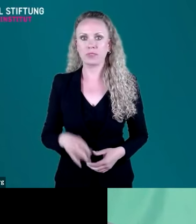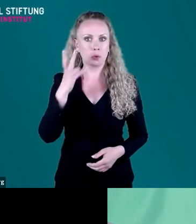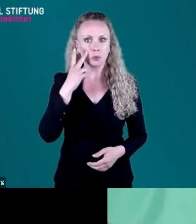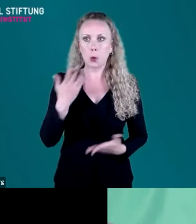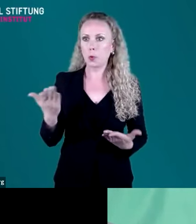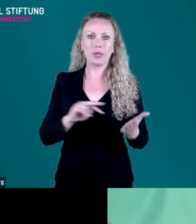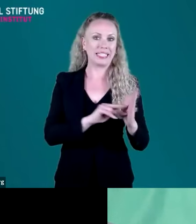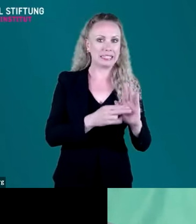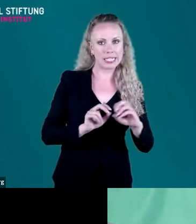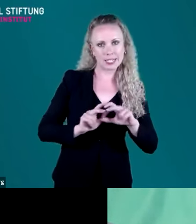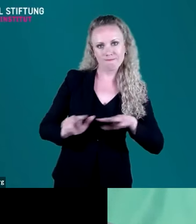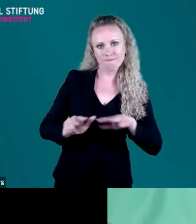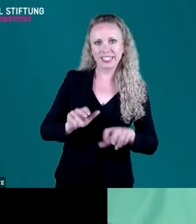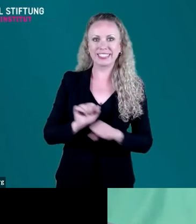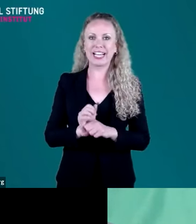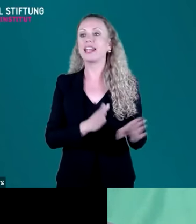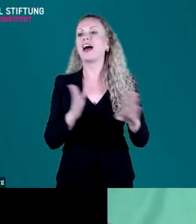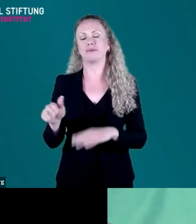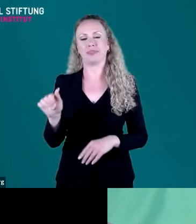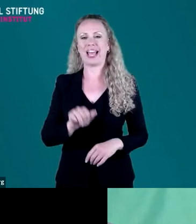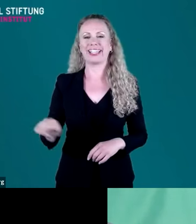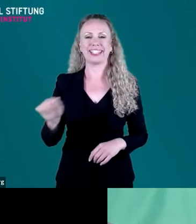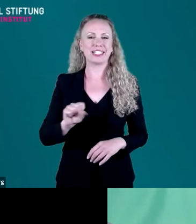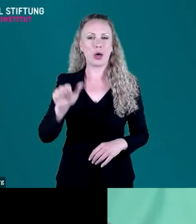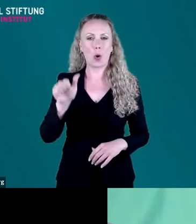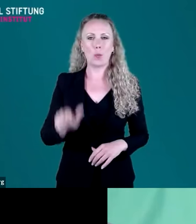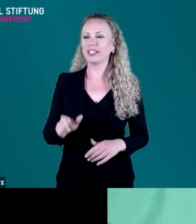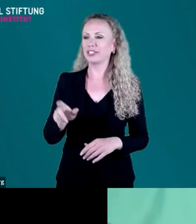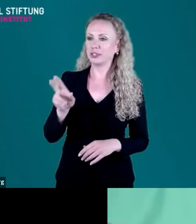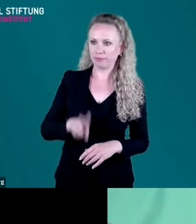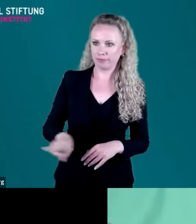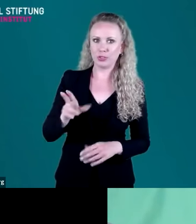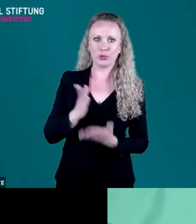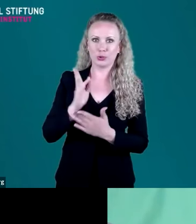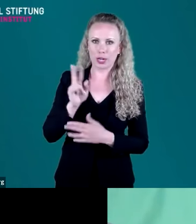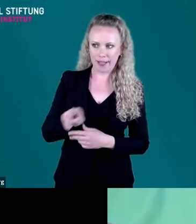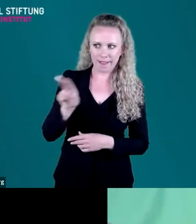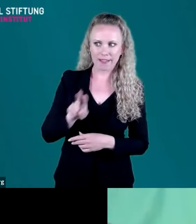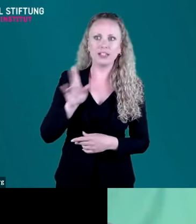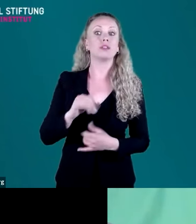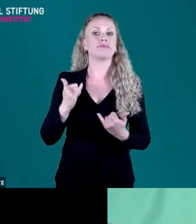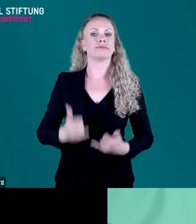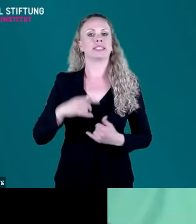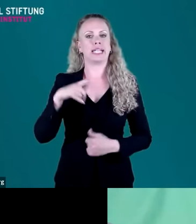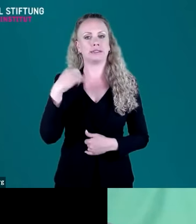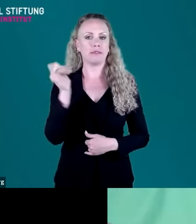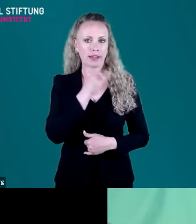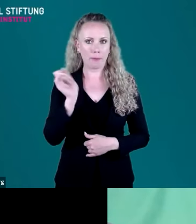Ja. Ich sehe Angelika Saupe schon. Müsste jetzt die Kamera anmachen und das Mikrofon.